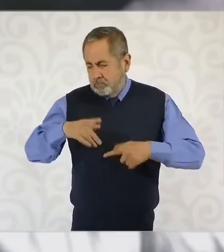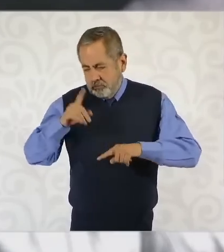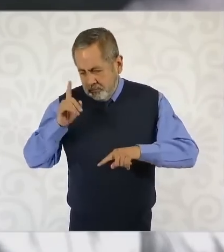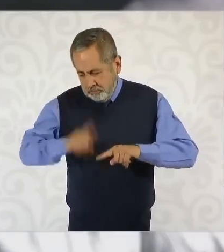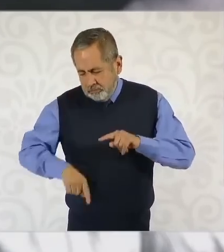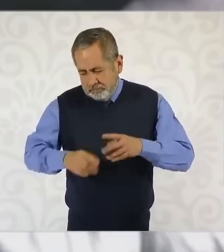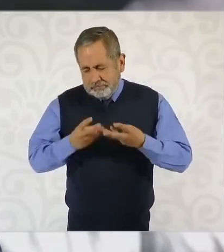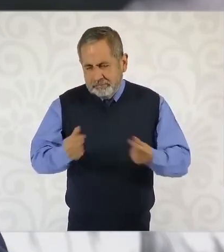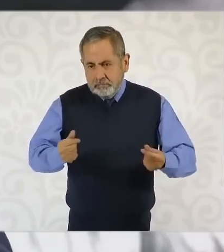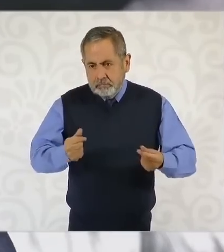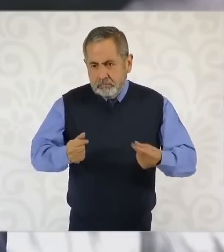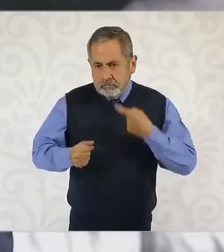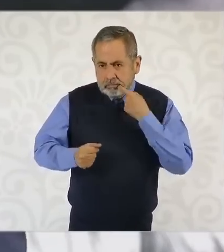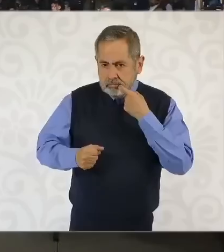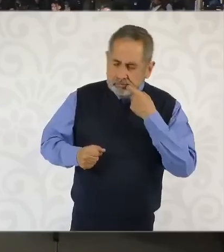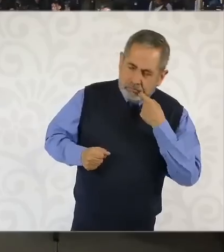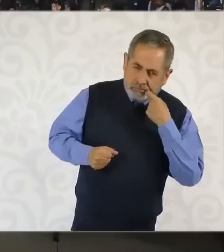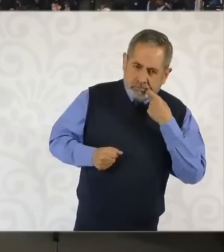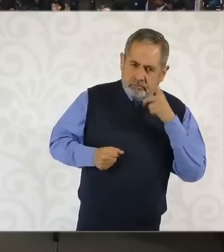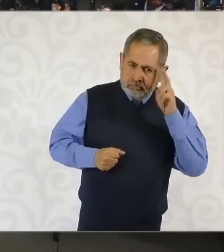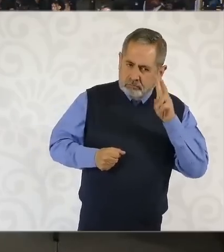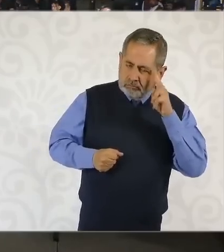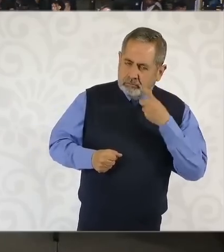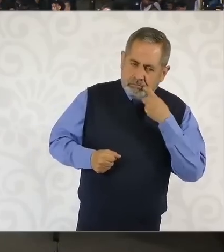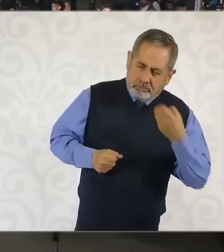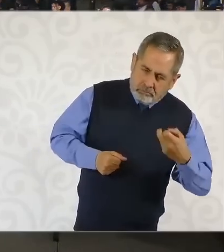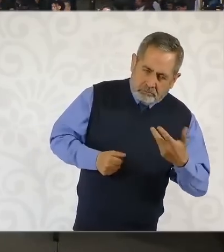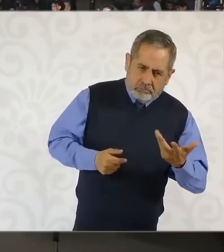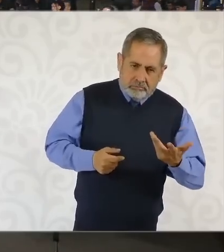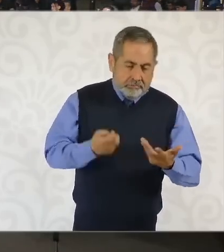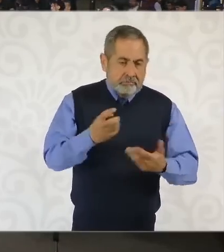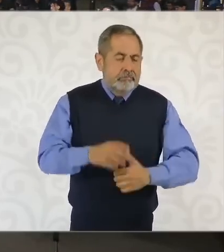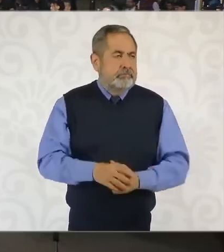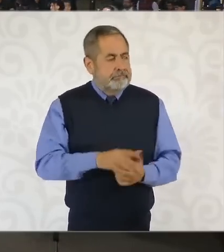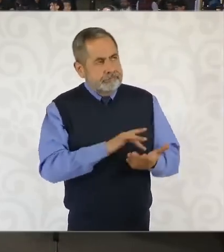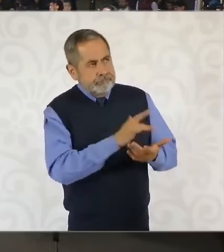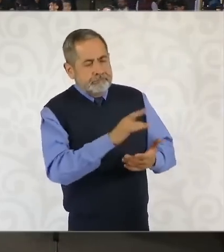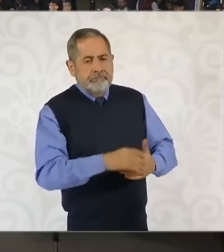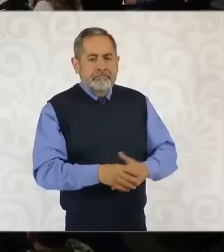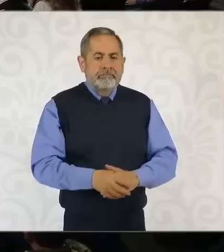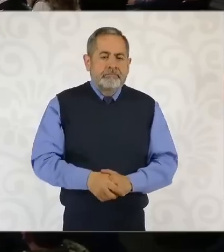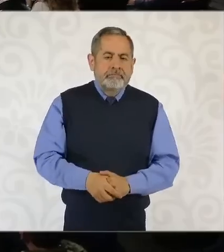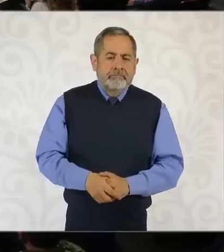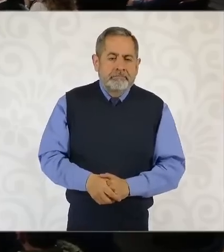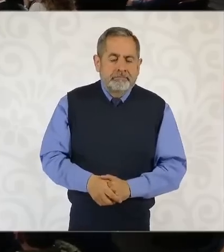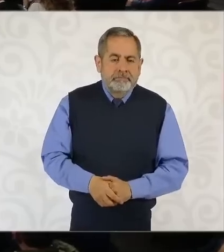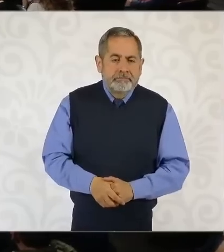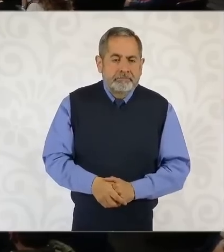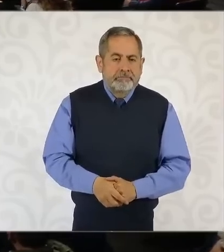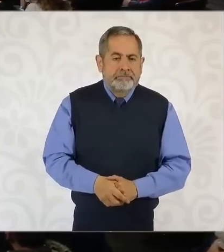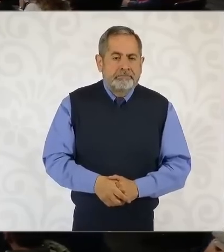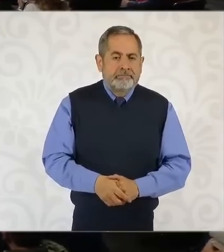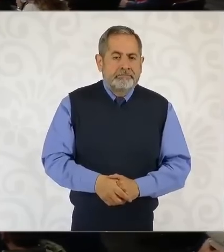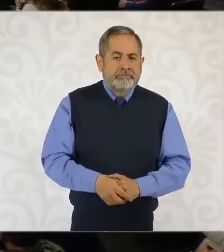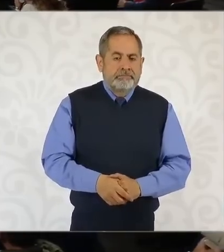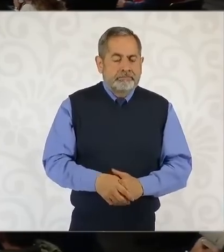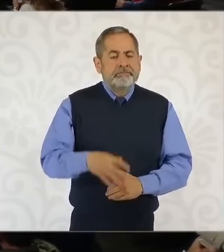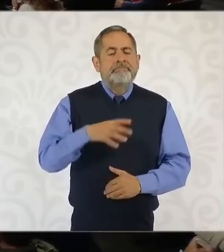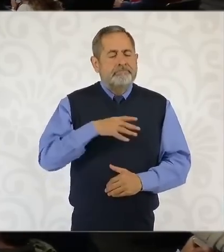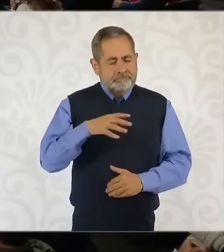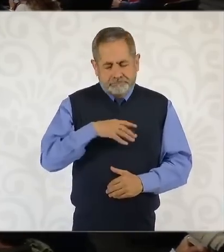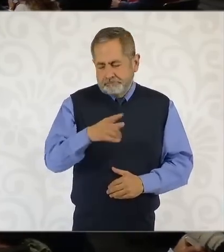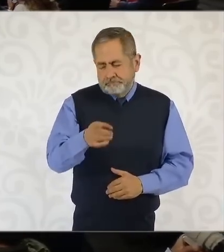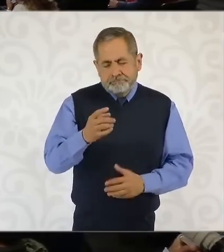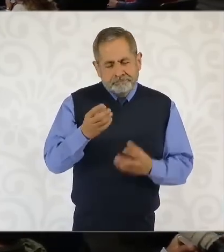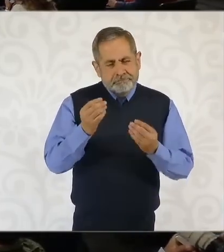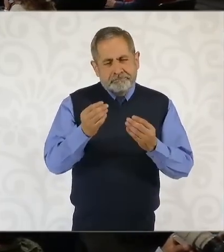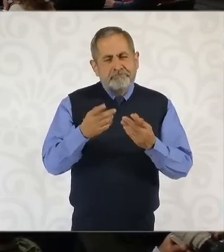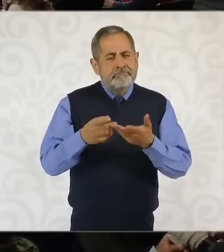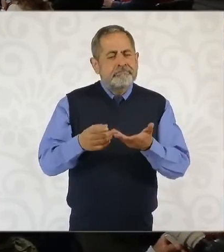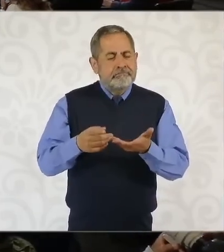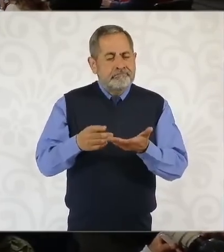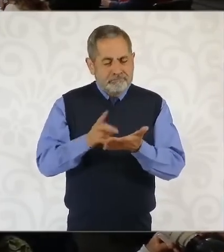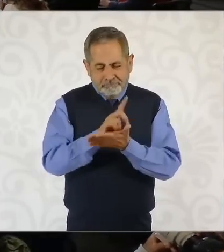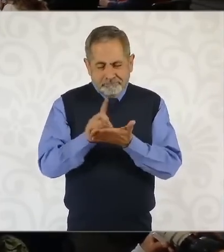dependencia gracias Es decir hay temas de consumo de drogas que tienen que ver con un problema de